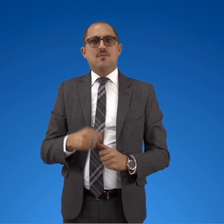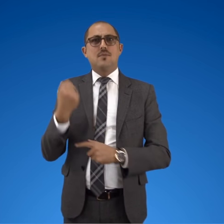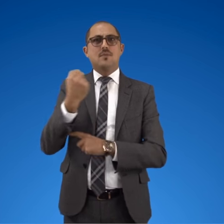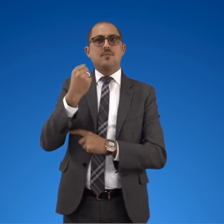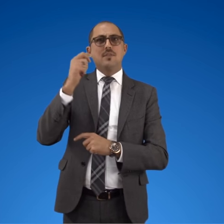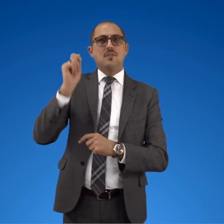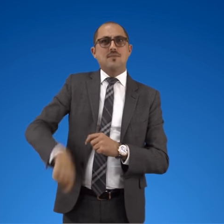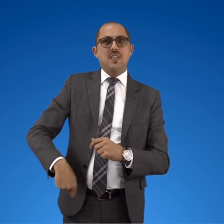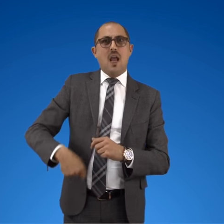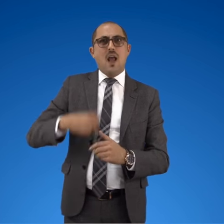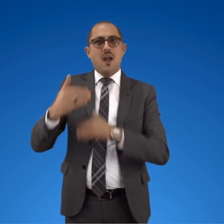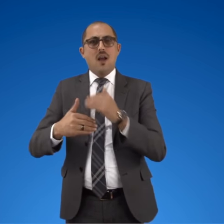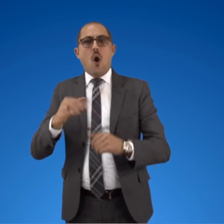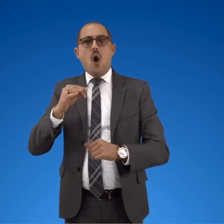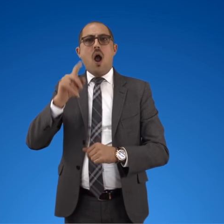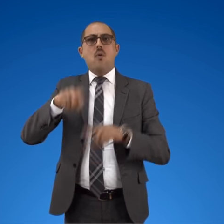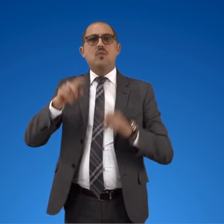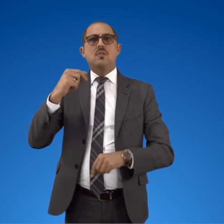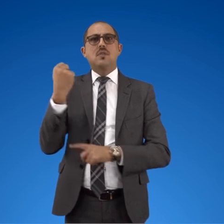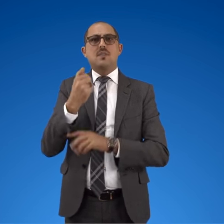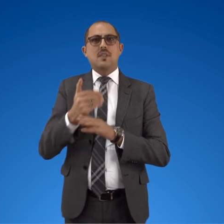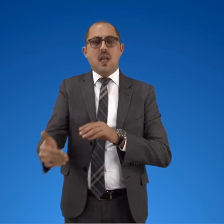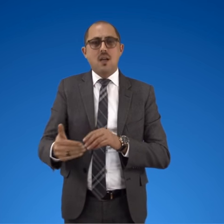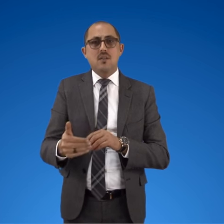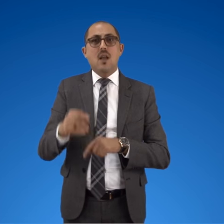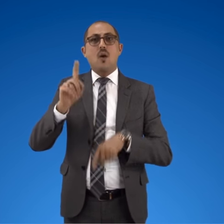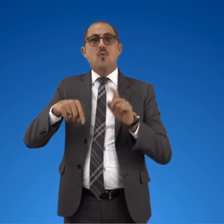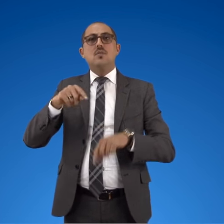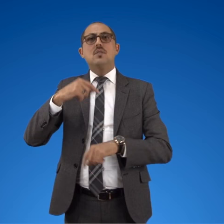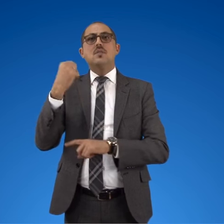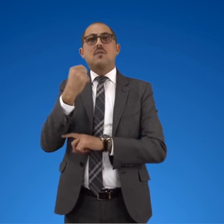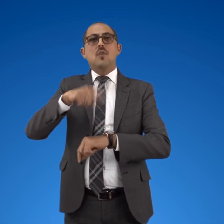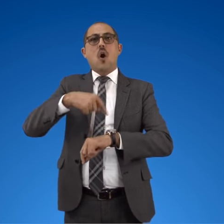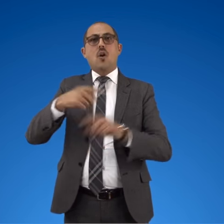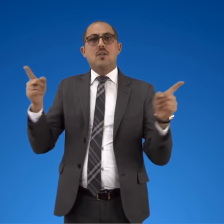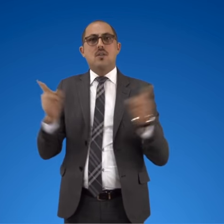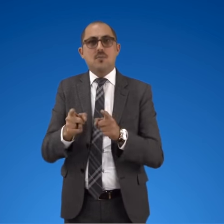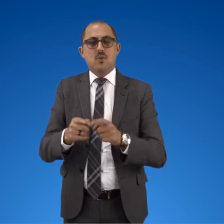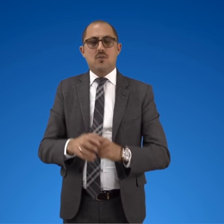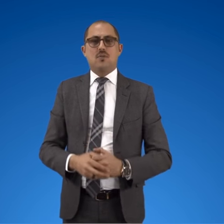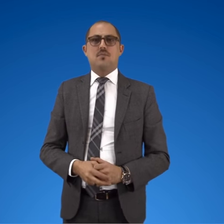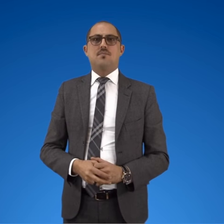alcuni servizi sono già partiti o alcuni servizi sono in ritardo e alcuni servizi con orario ridotto.